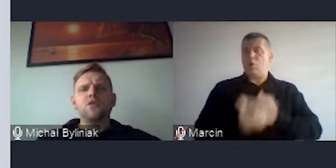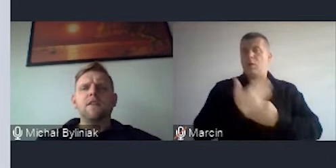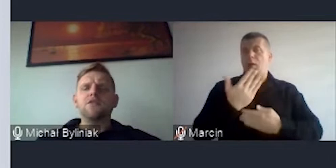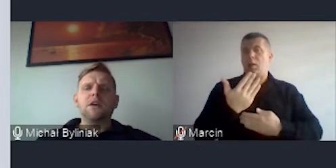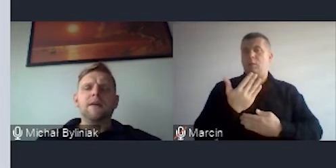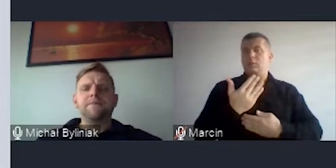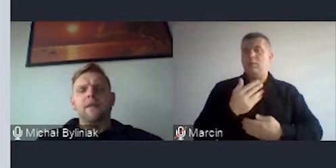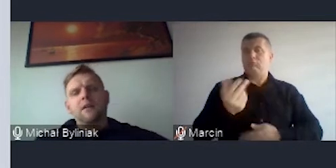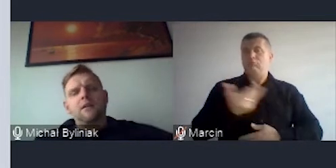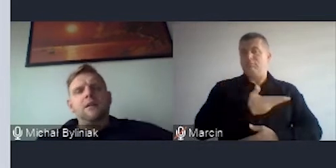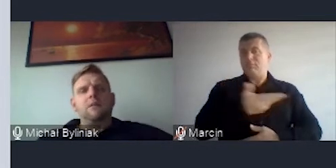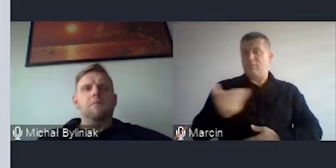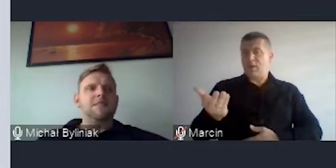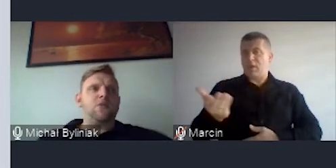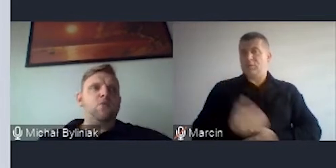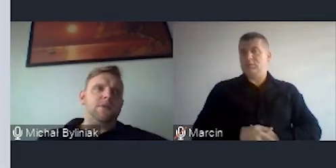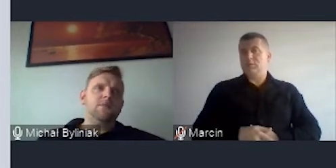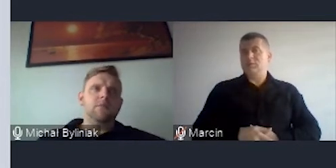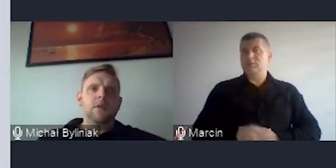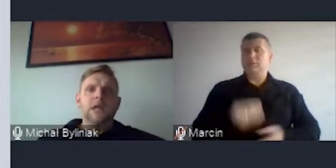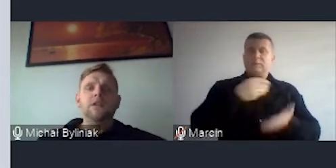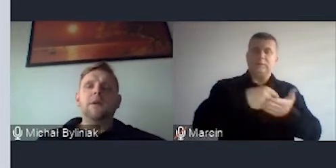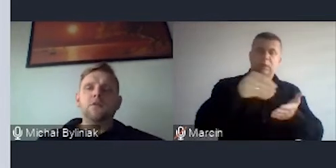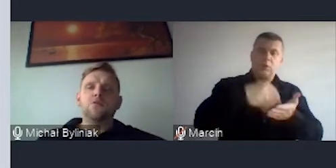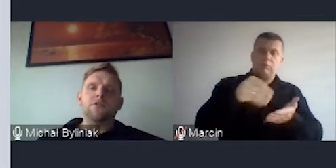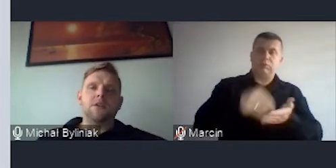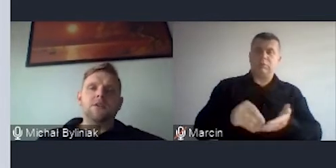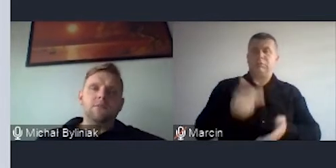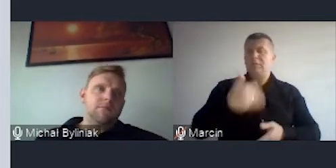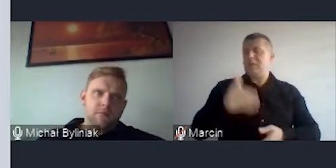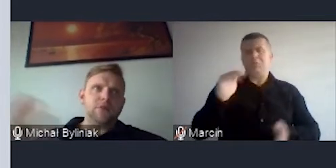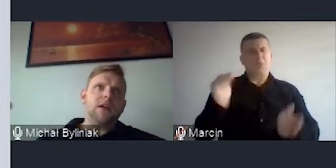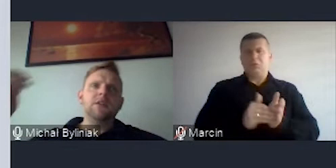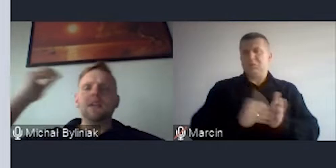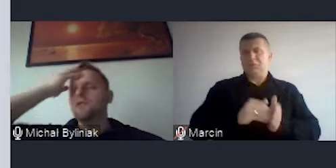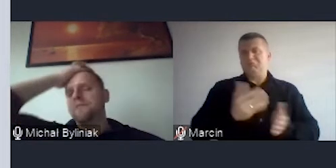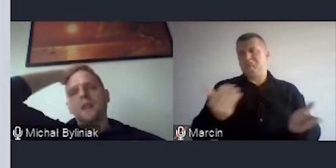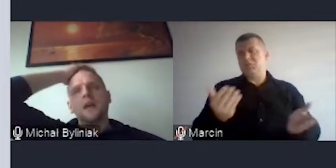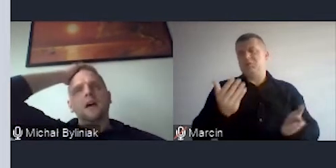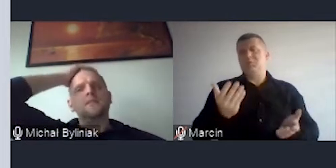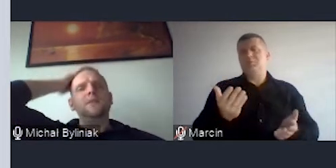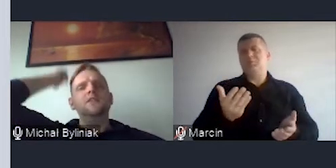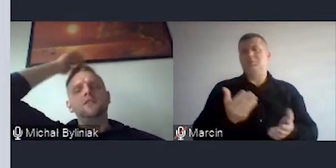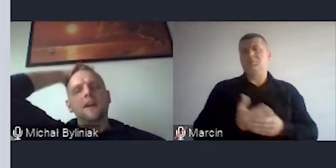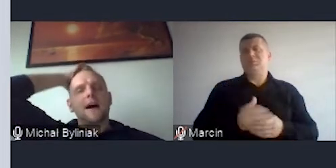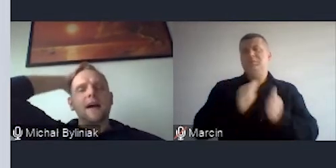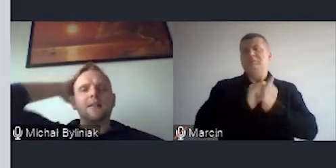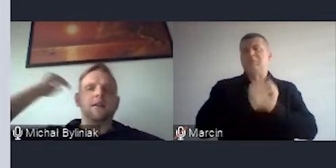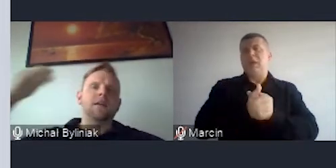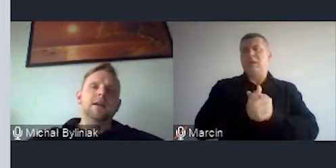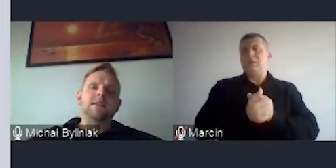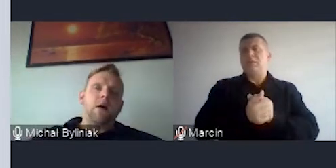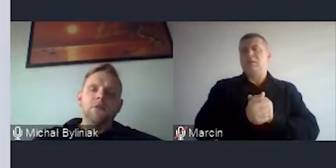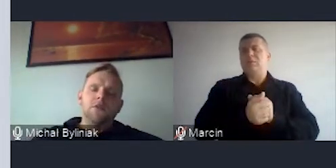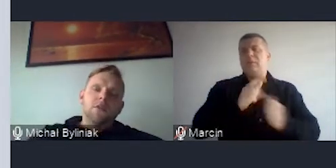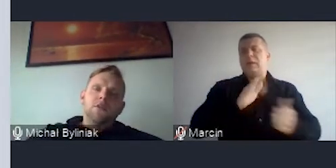że wasze zakupy nie będą już potrzebne, bo dajmy na to, zmieniliście charakter saun,